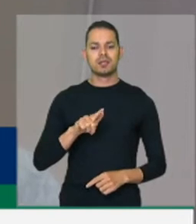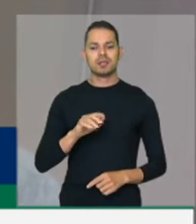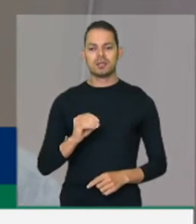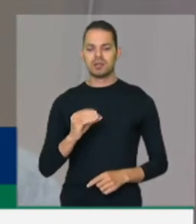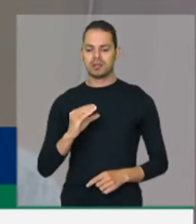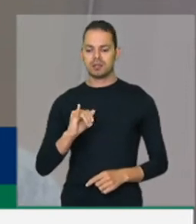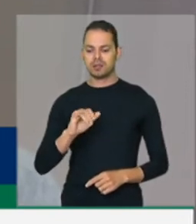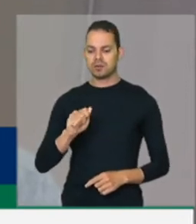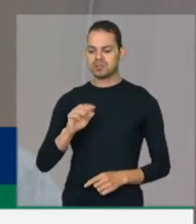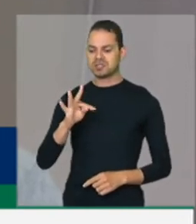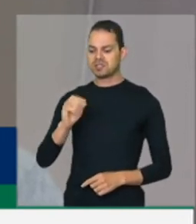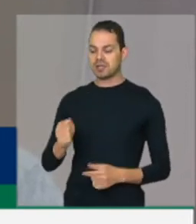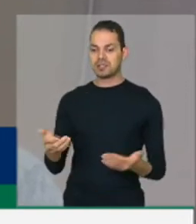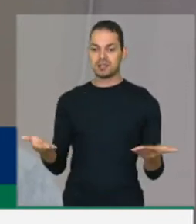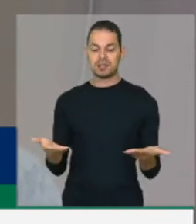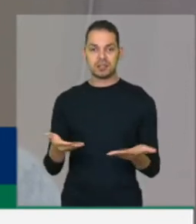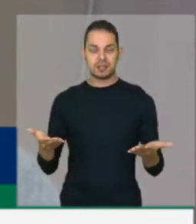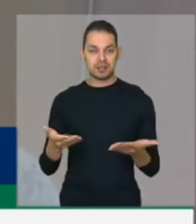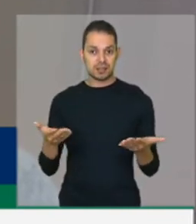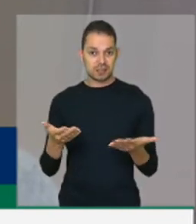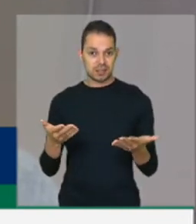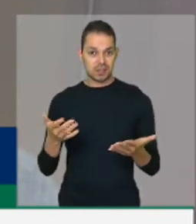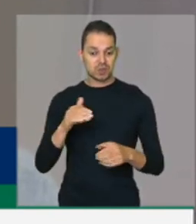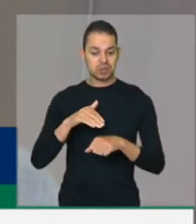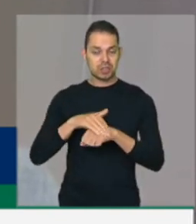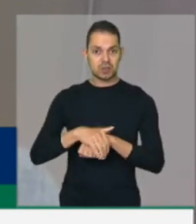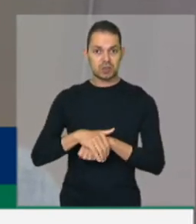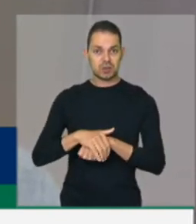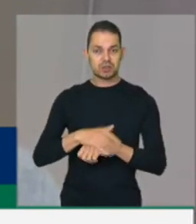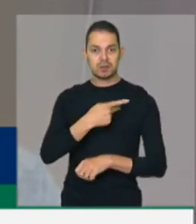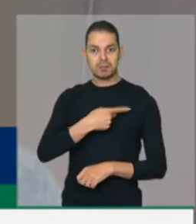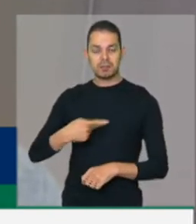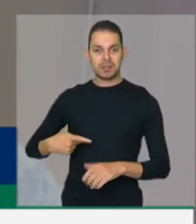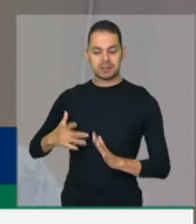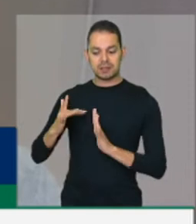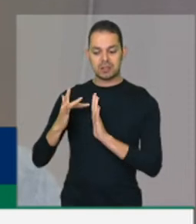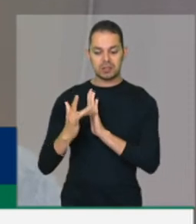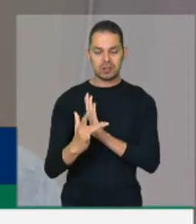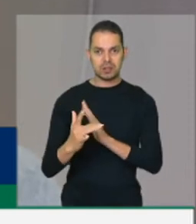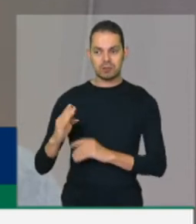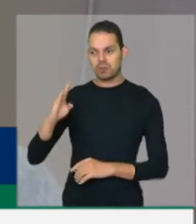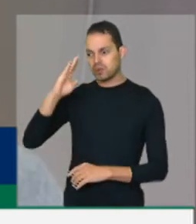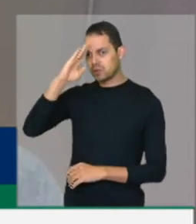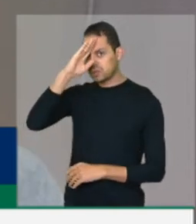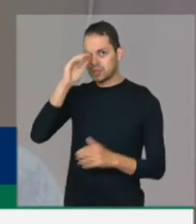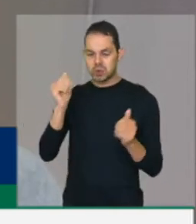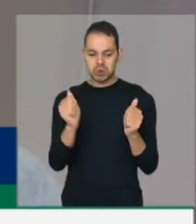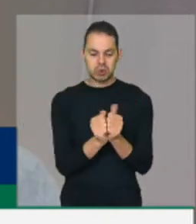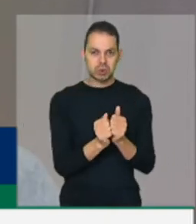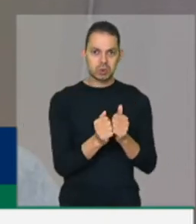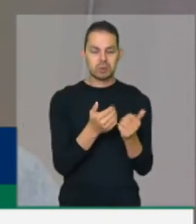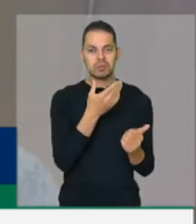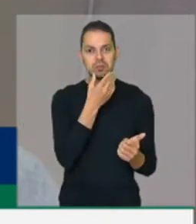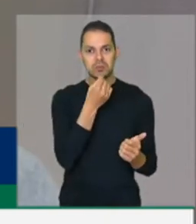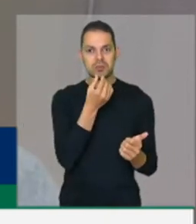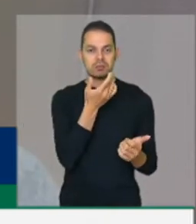VAI SER FEITA HOJE A NOITE ENTRE O PRESIDENTE GENOCIDA JAIR BOLSONARO E OS ENDINHEIRADOS DESSE PAÍS. EXATAMENTE HOJE ONDE MAIS